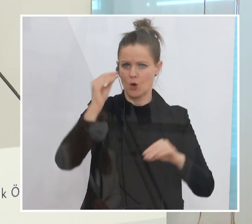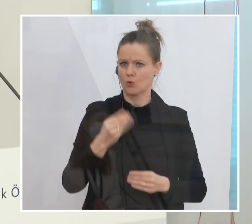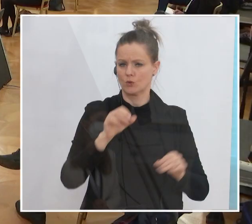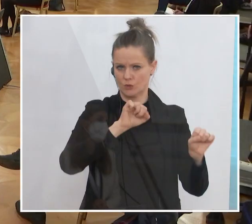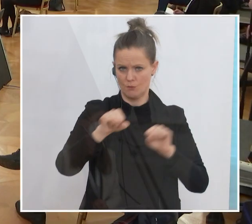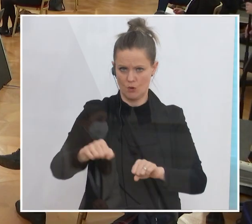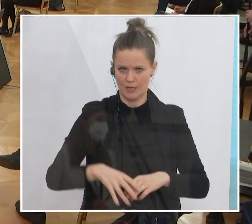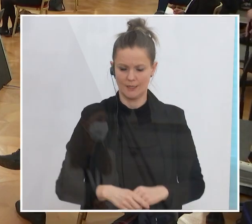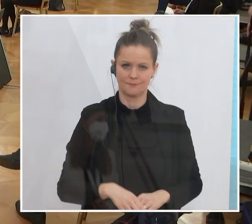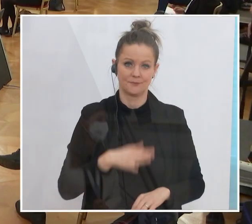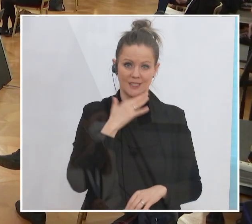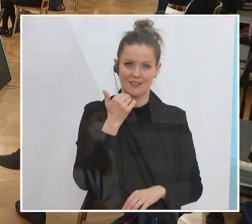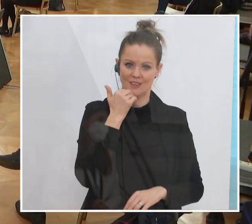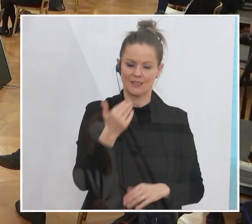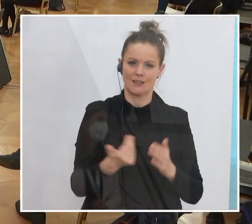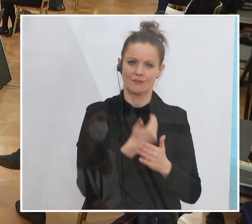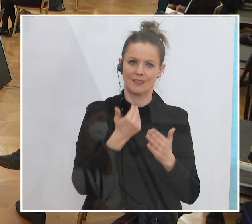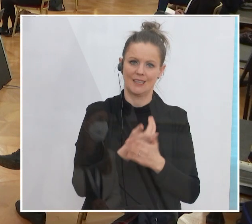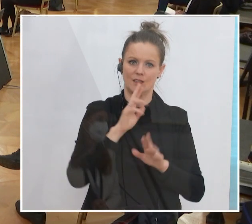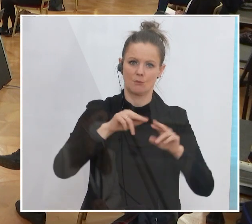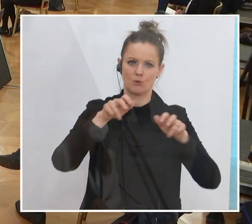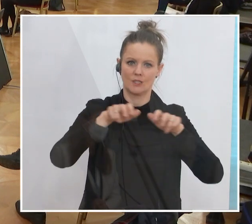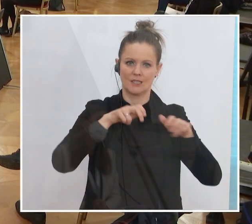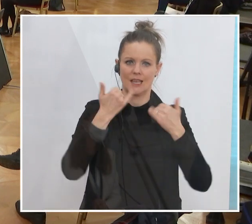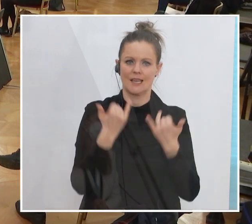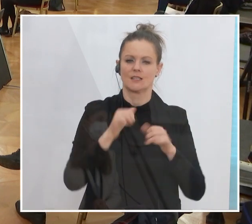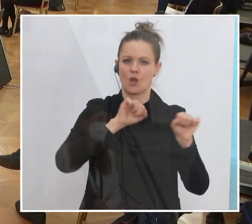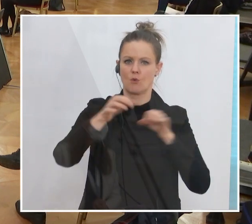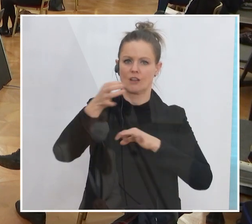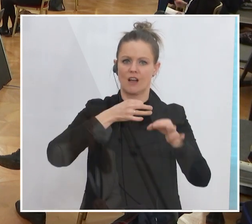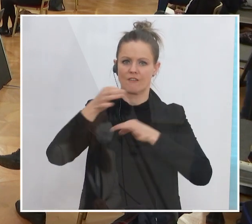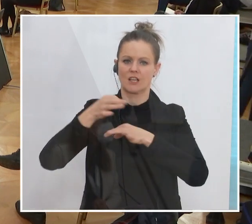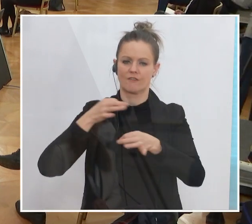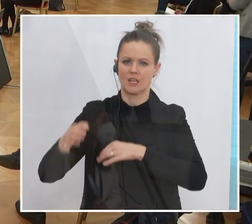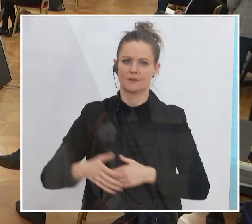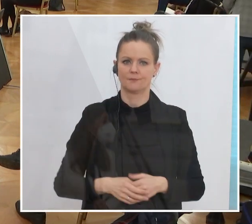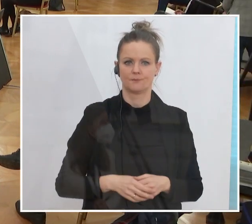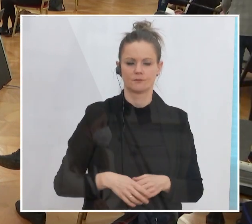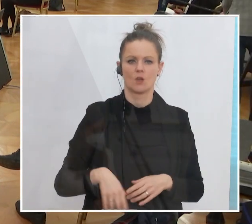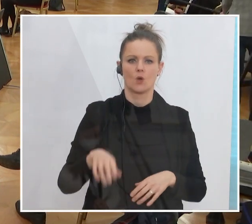Vielen Dank den Vertretern der Bundesregierung. Wir kommen jetzt zum Fragenteil. Erste Frage von ORF-Zeit im Bild, Frau Poschner, bitte.